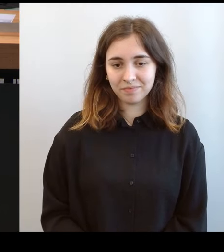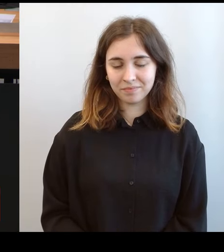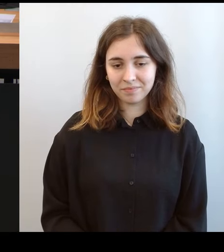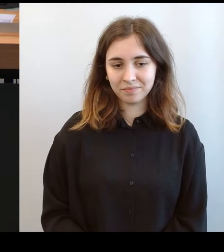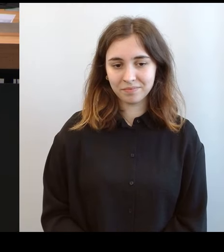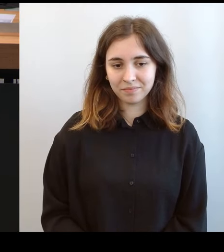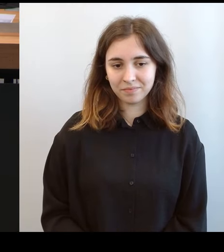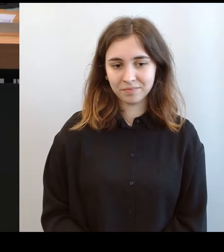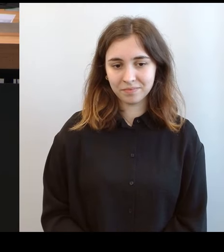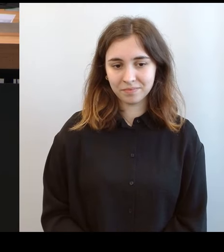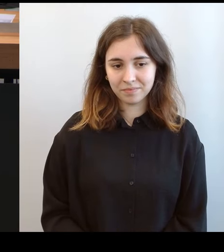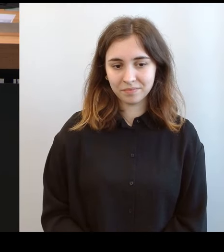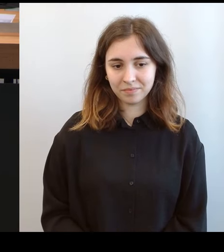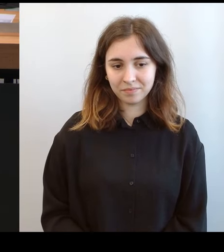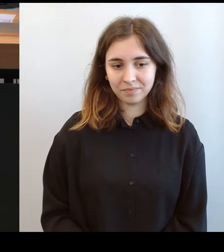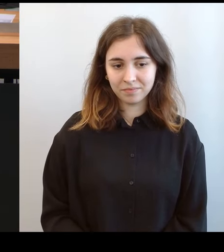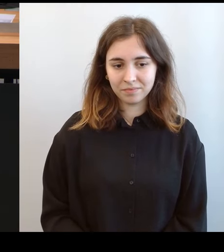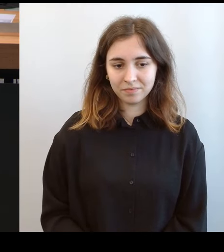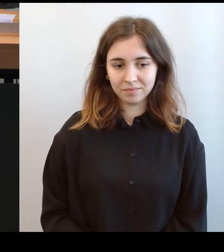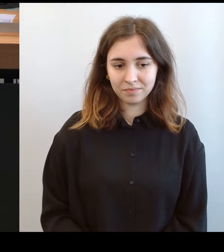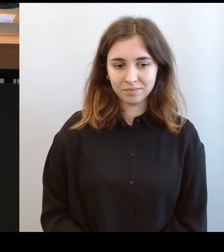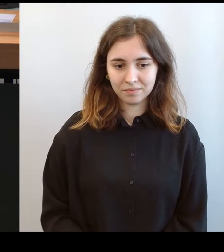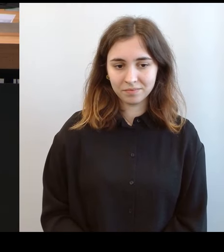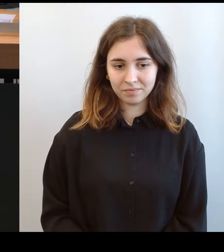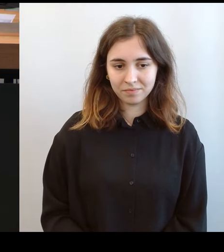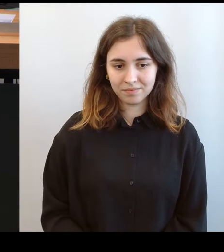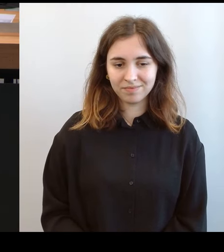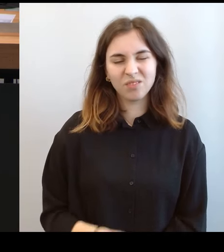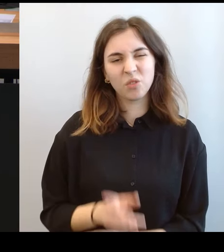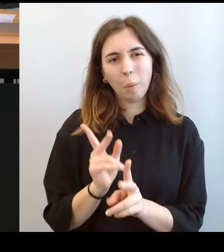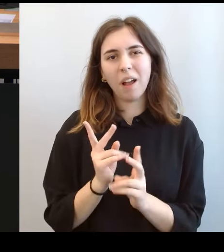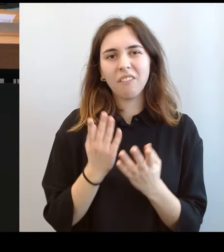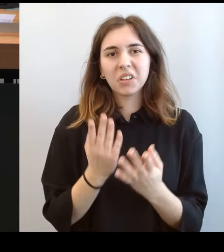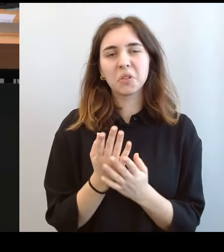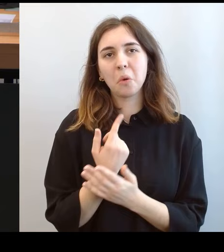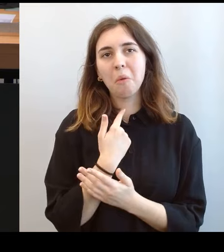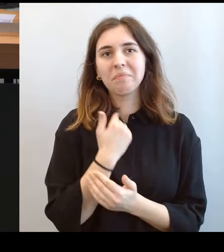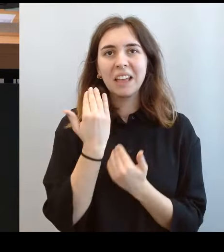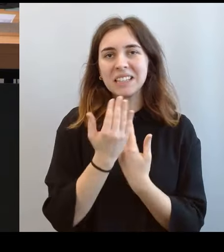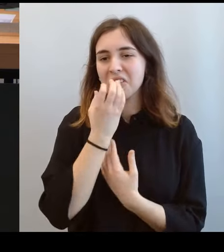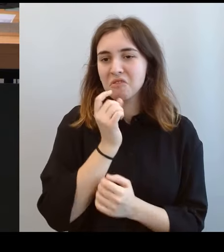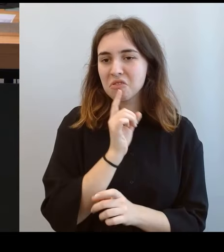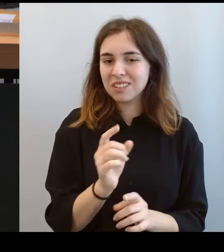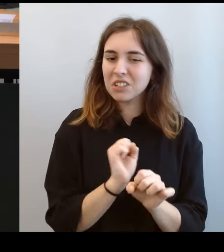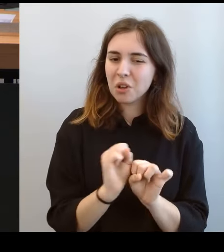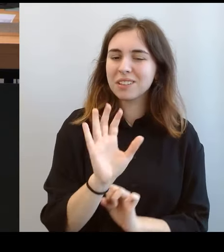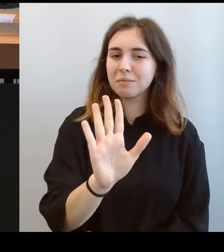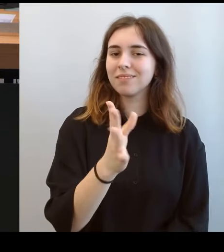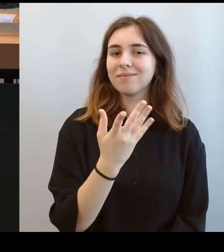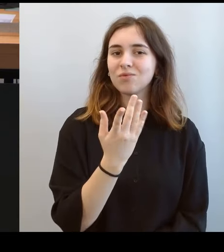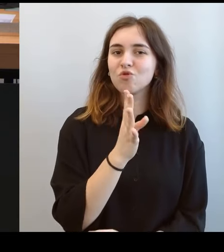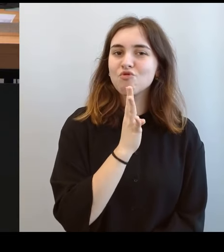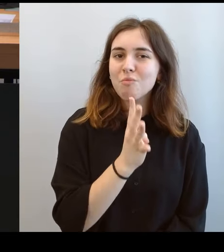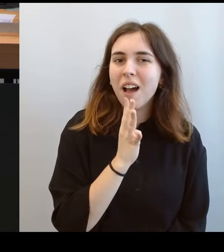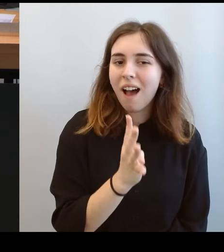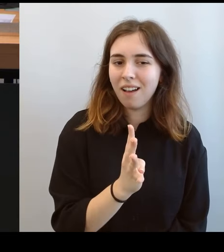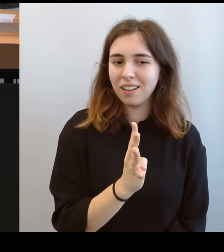Das wollte ich eigentlich gar nicht anmerken. Wie Sie Sprache benutzt, um zur Verrohung des politischen Diskurses bis zur